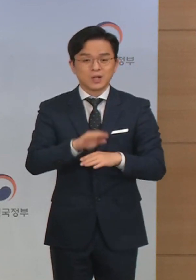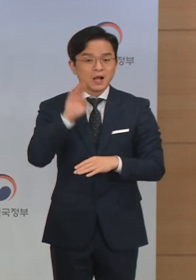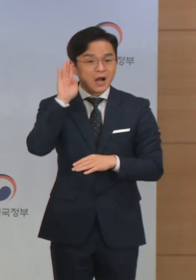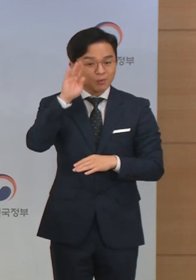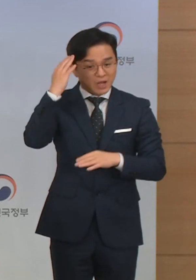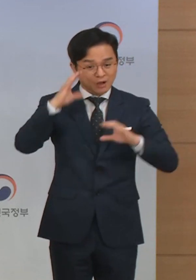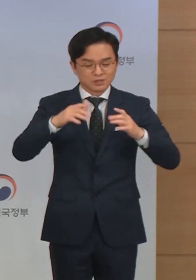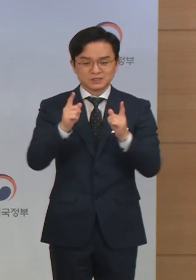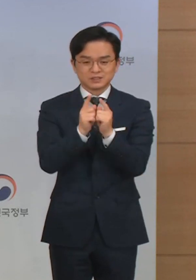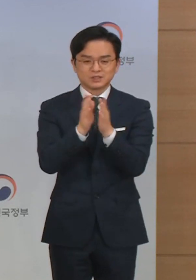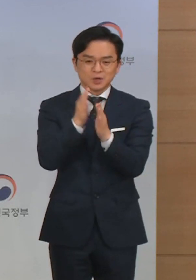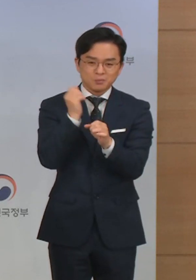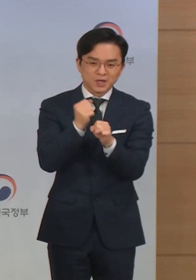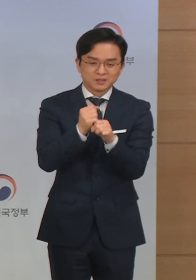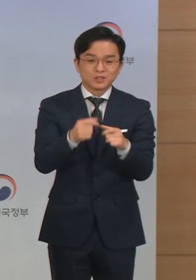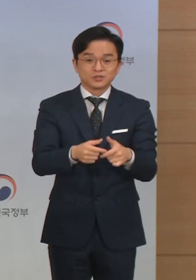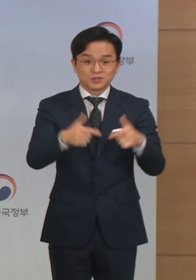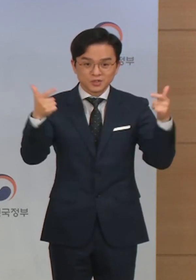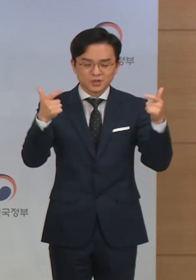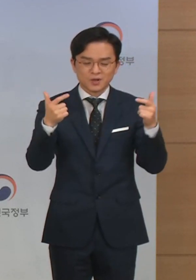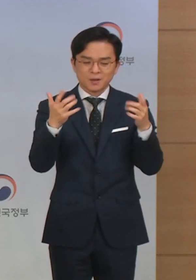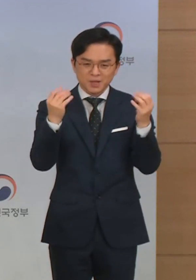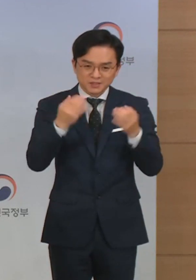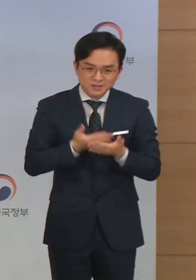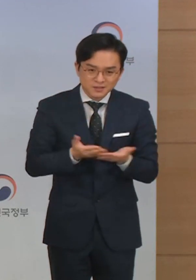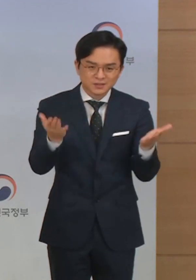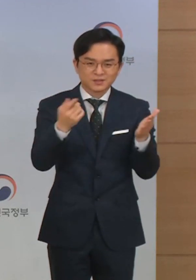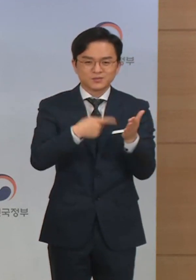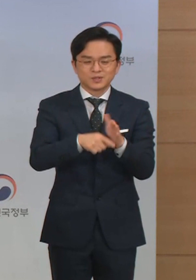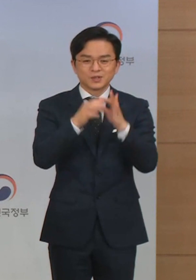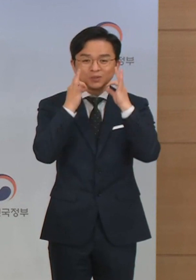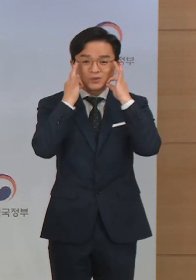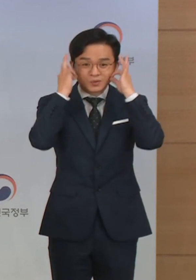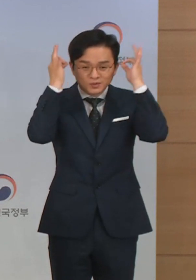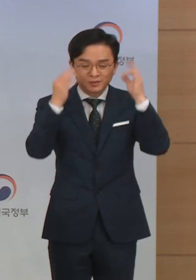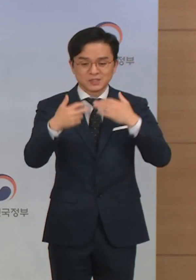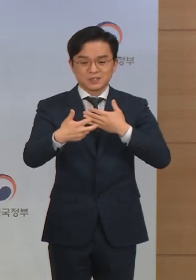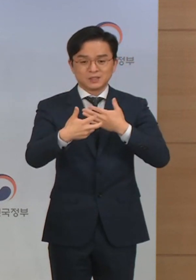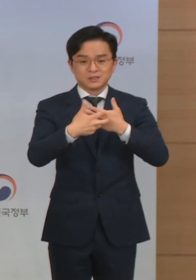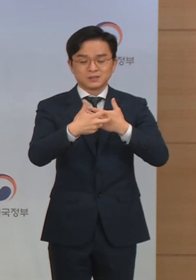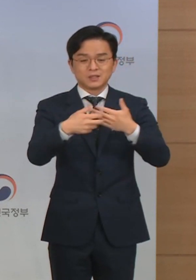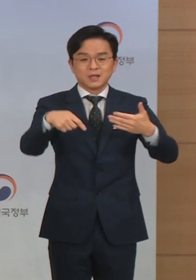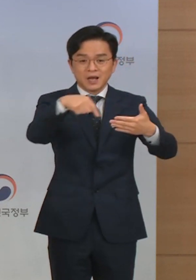예정입니다 3 * 진료소에서 어려 인력이 잠재적 확진 자 접촉하는 시간과 범위를